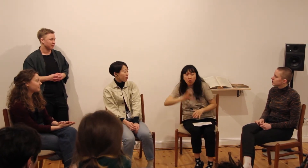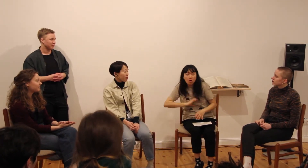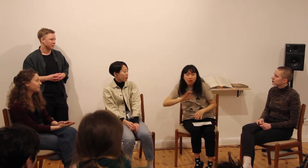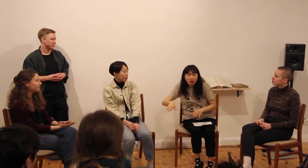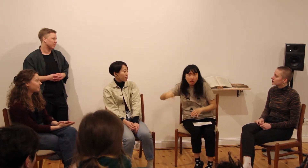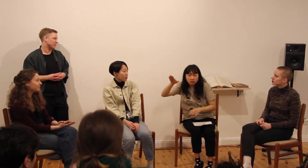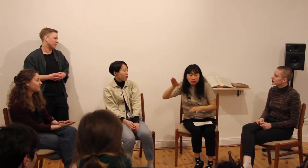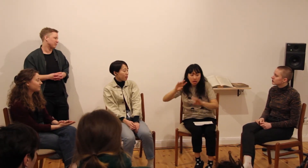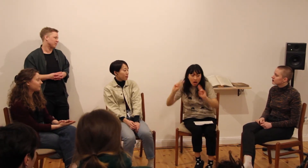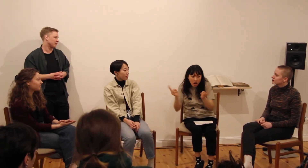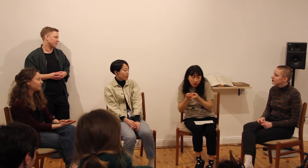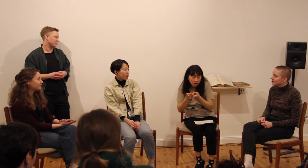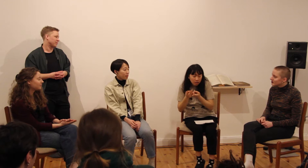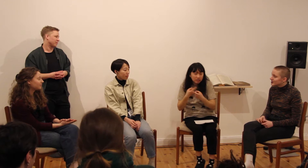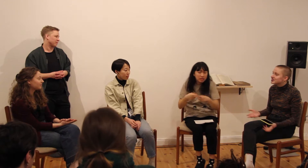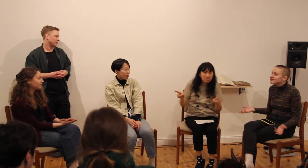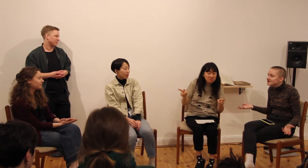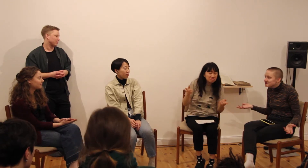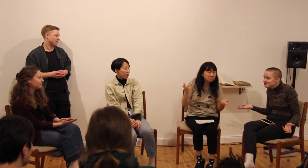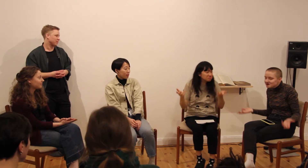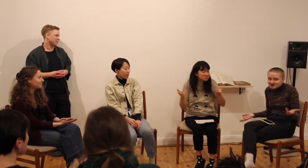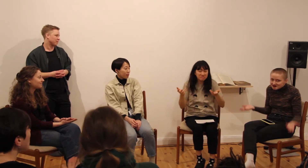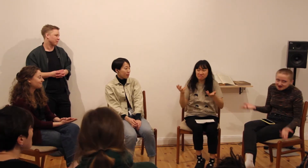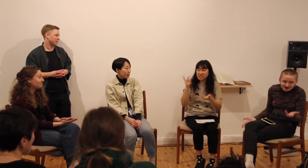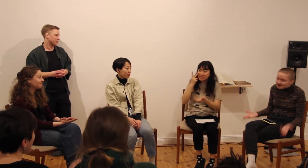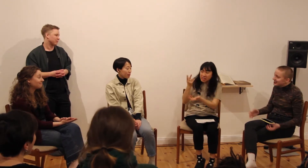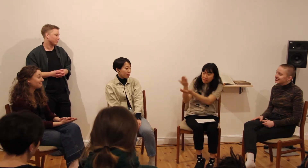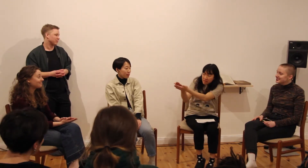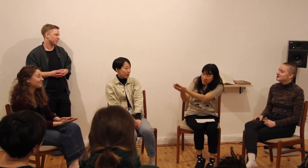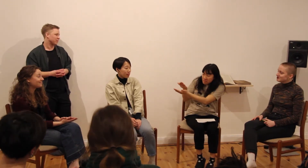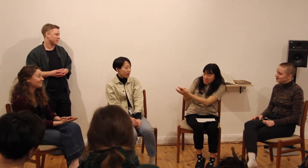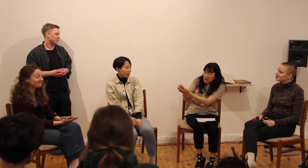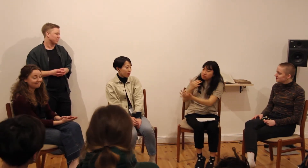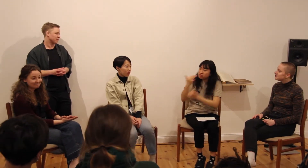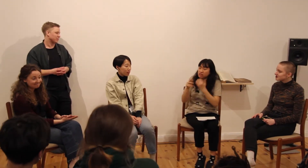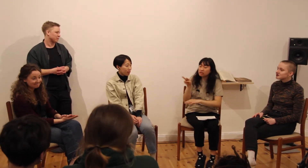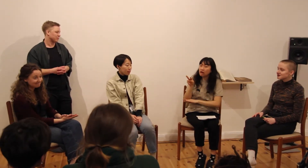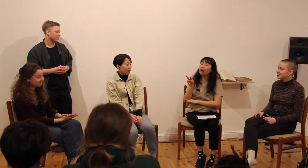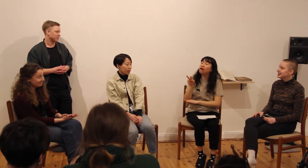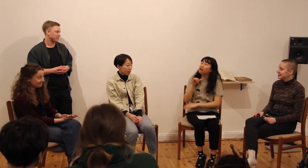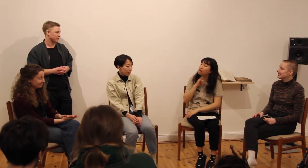wir haben den Film über ihre Familie gerade gesehen und die Frage ist natürlich, in Korea sowie in Deutschland, wenn man CODA ist, gibt es Ähnlichkeiten?